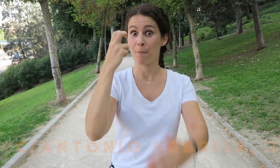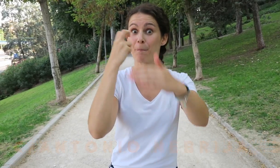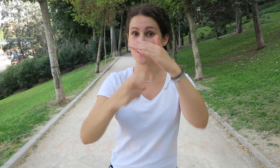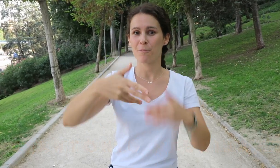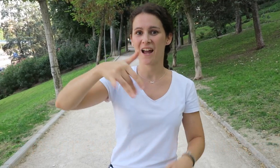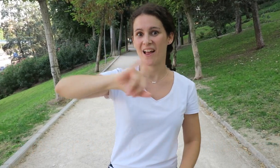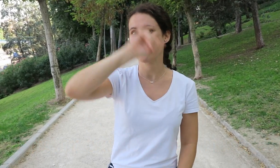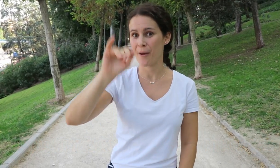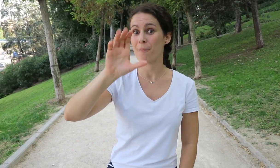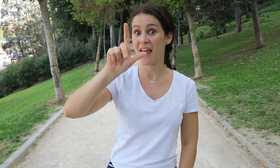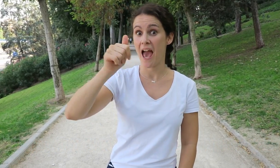Metro: Menéndez Pelayo [L1]